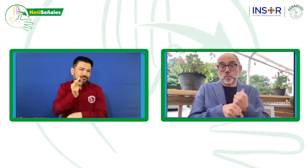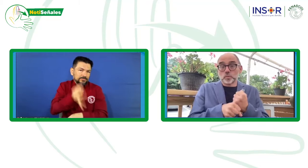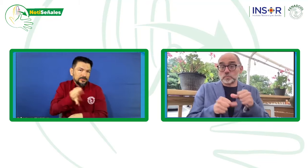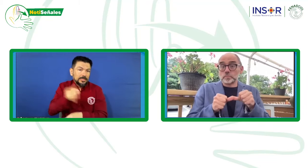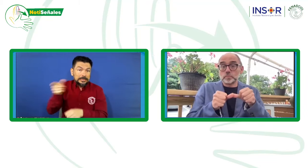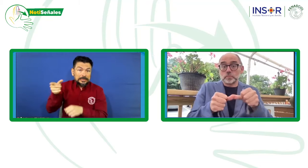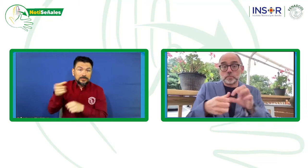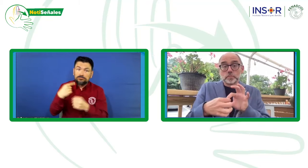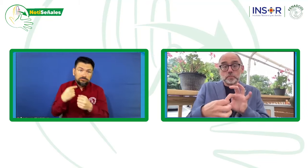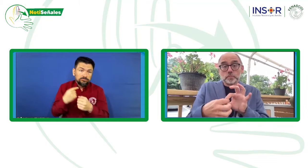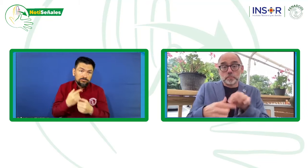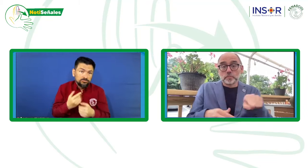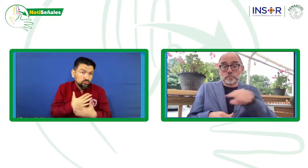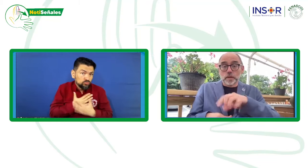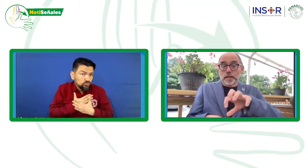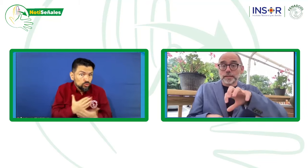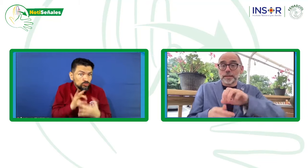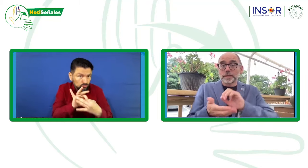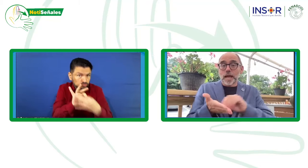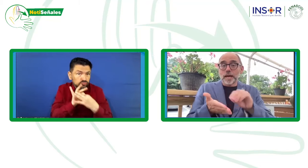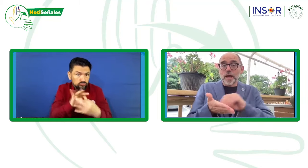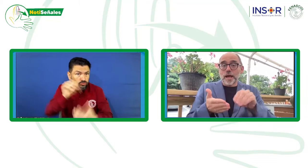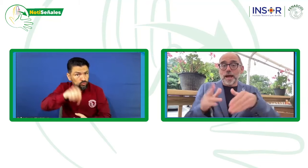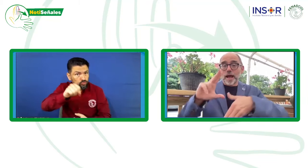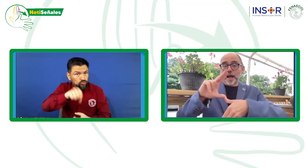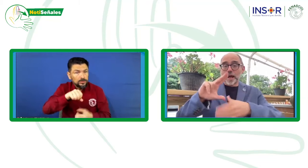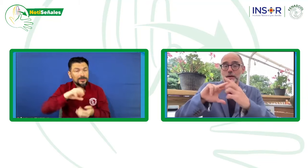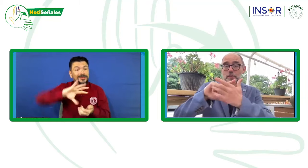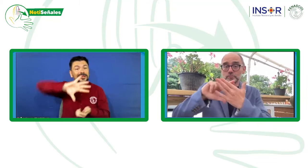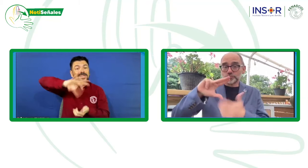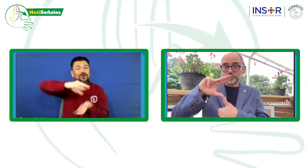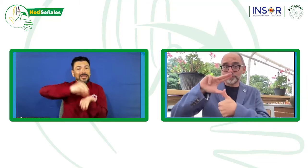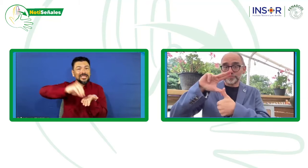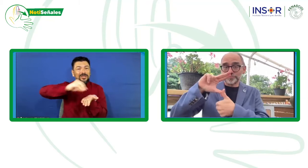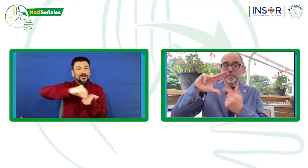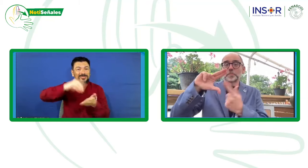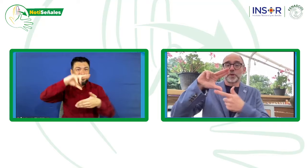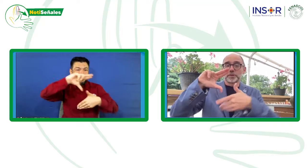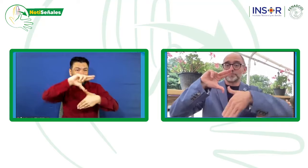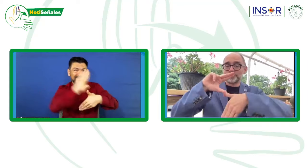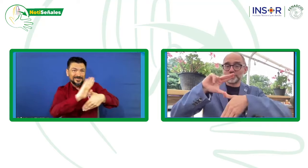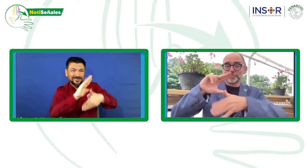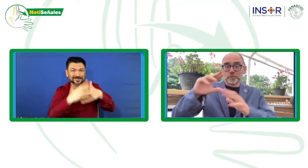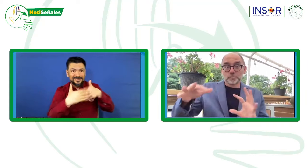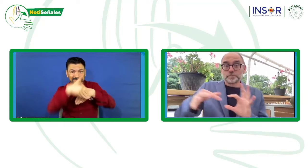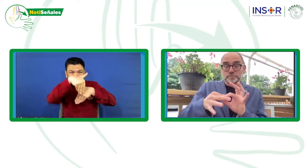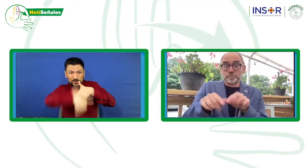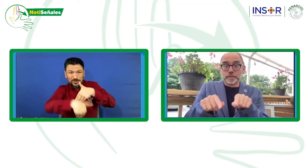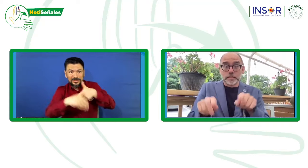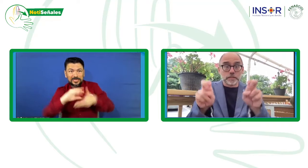tema nosotros tenemos a través de nuestra directora ejecutiva eh Pamela Molina el que se